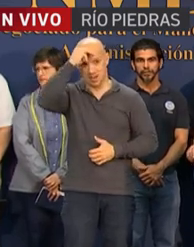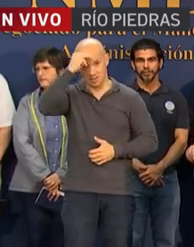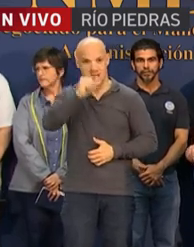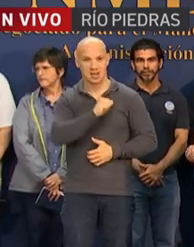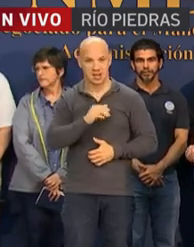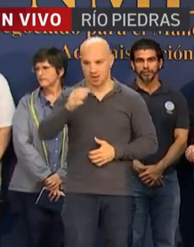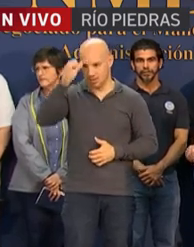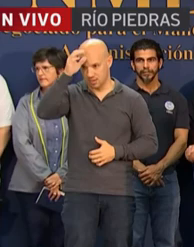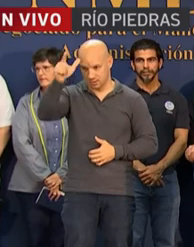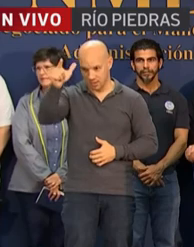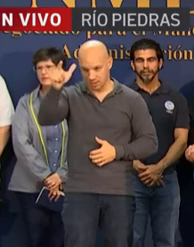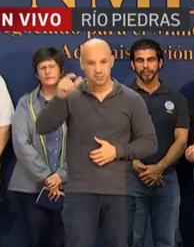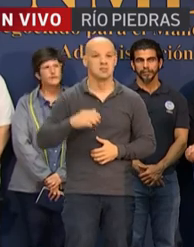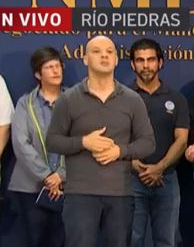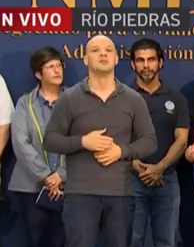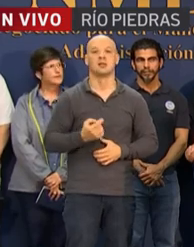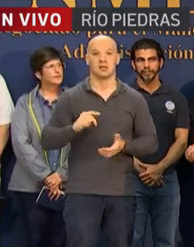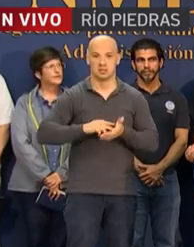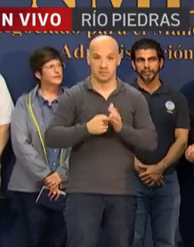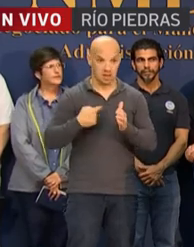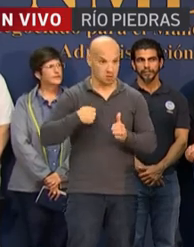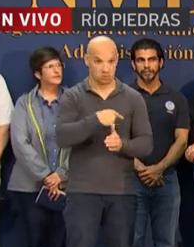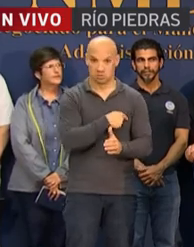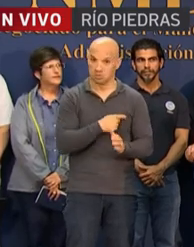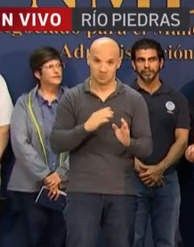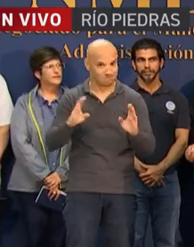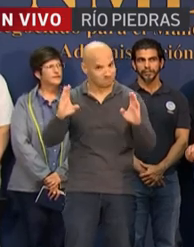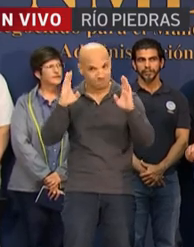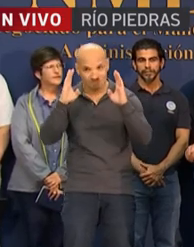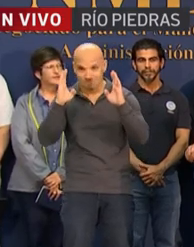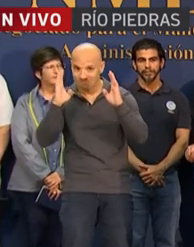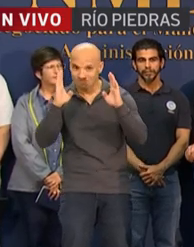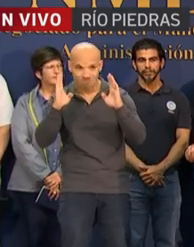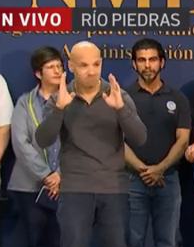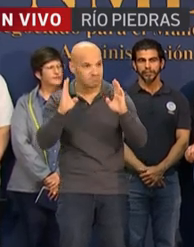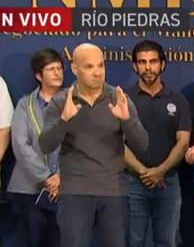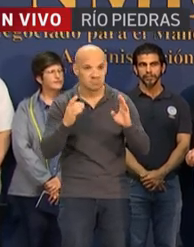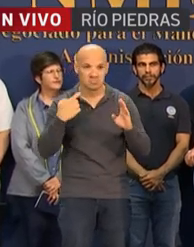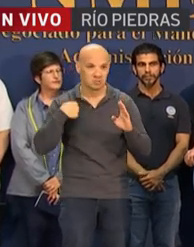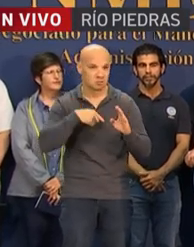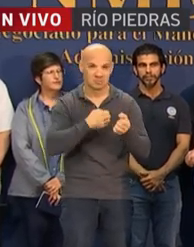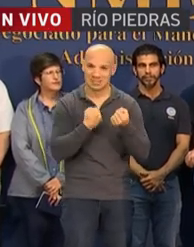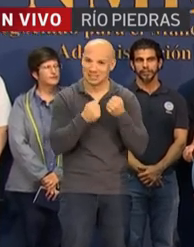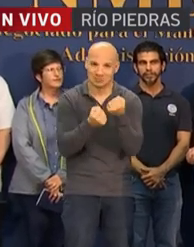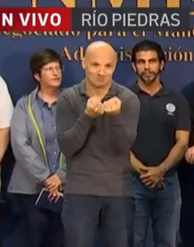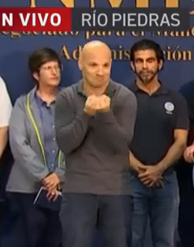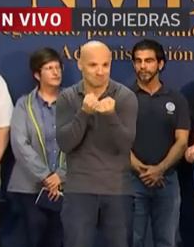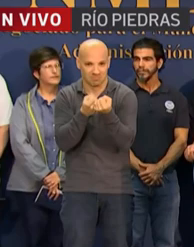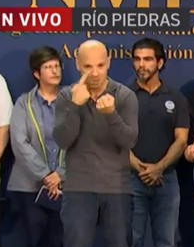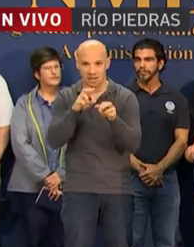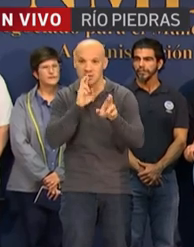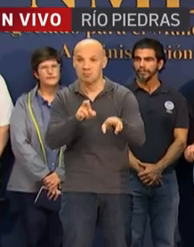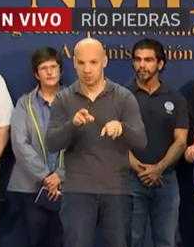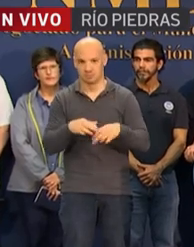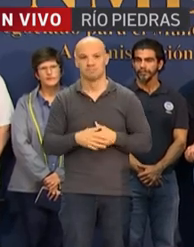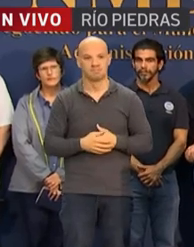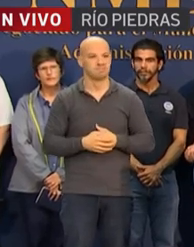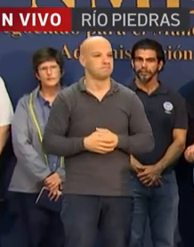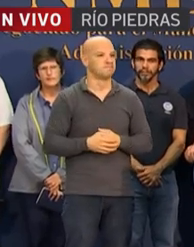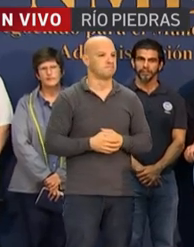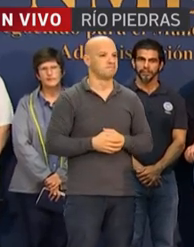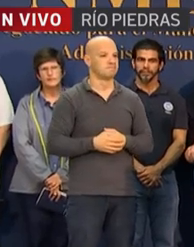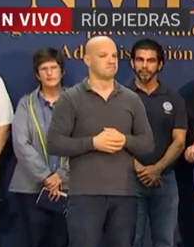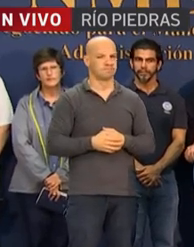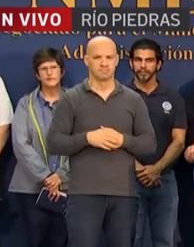DESALOJANDO GENTE. EN COMUNICAÓ